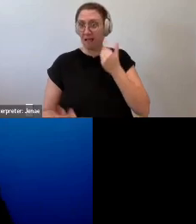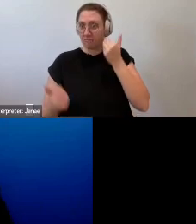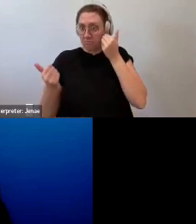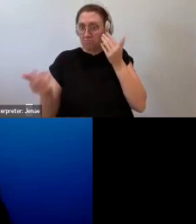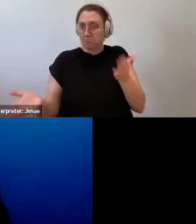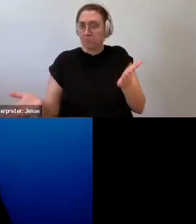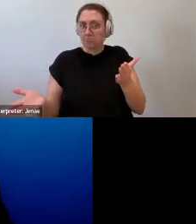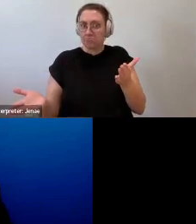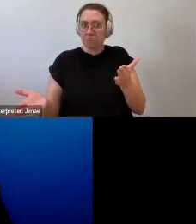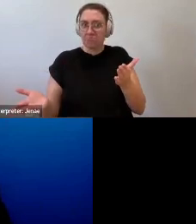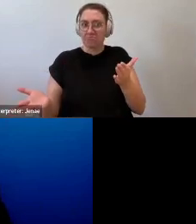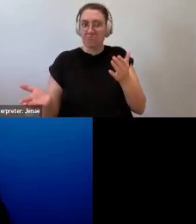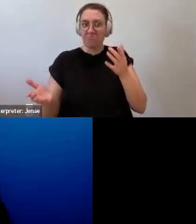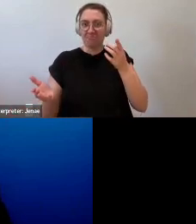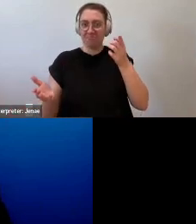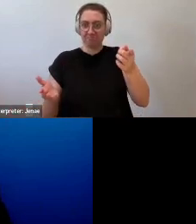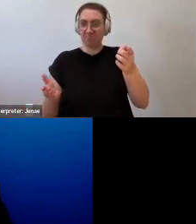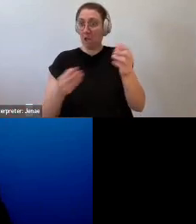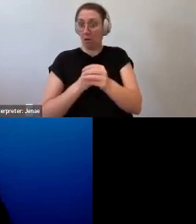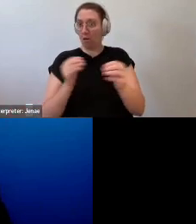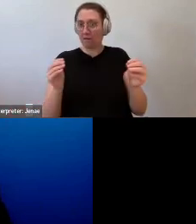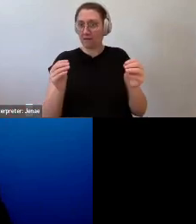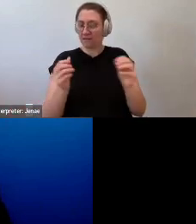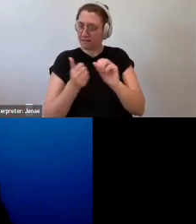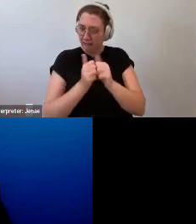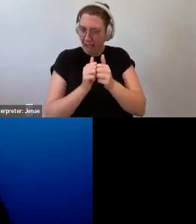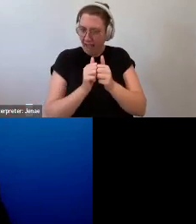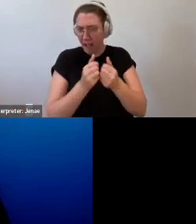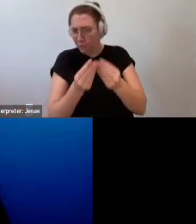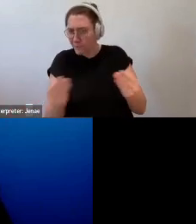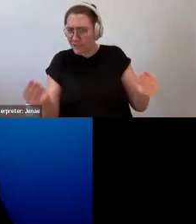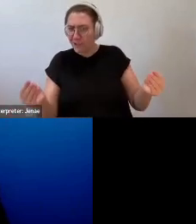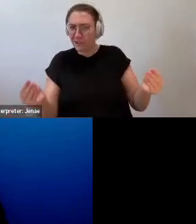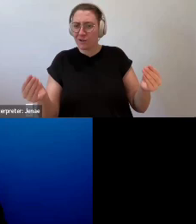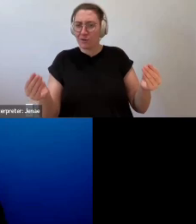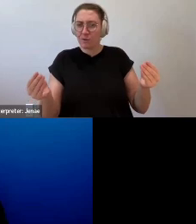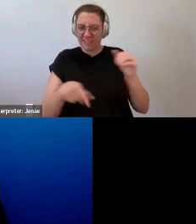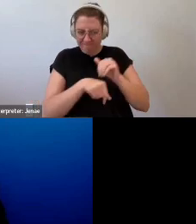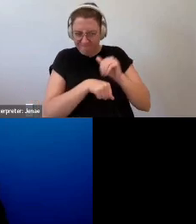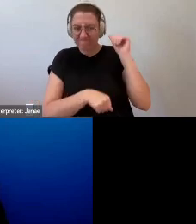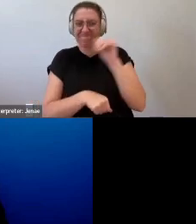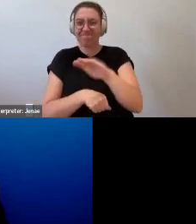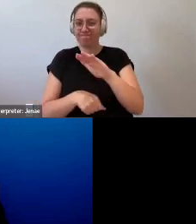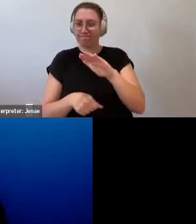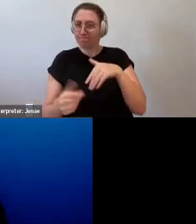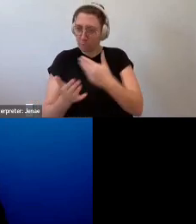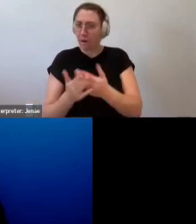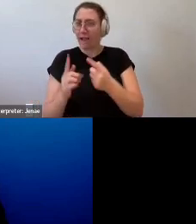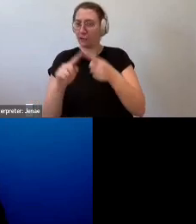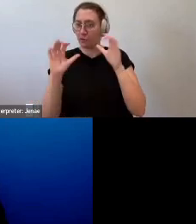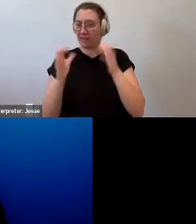la oficina ni con cómo estos materiales llegan a las aulas. Espero que